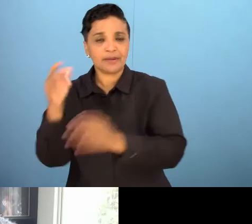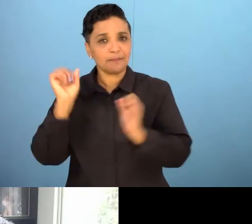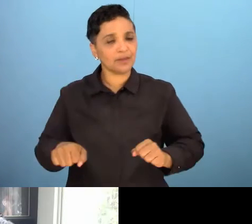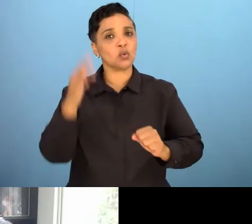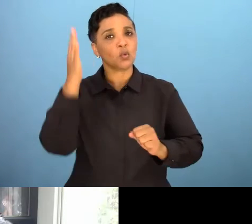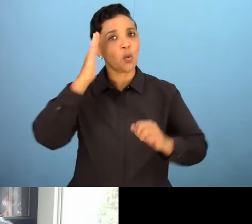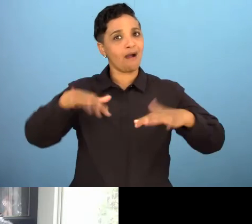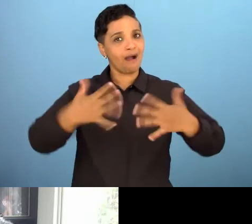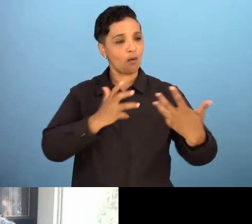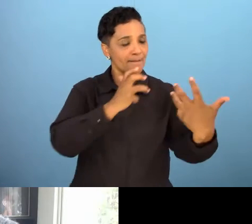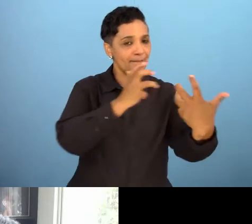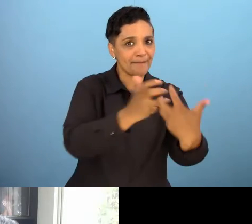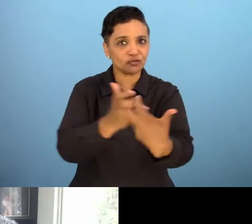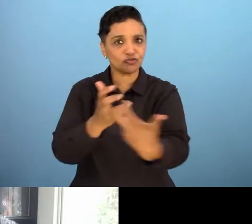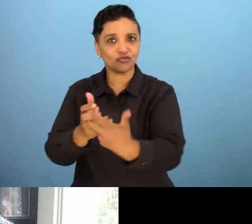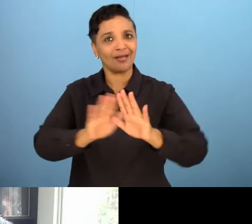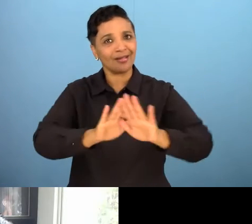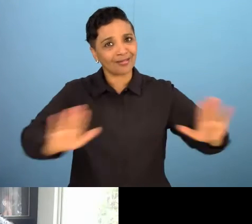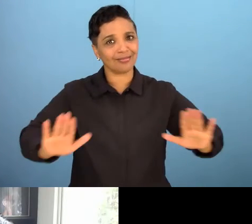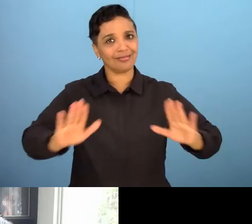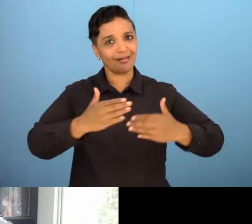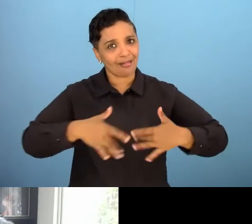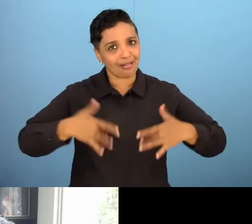Erm, es importante desarrollar una estrategia de vacunación para personas con discapacidad. Eso incluye protocolos de accesibilidad, formatos de comunicación y